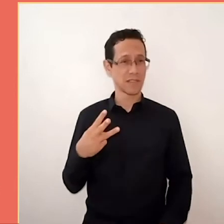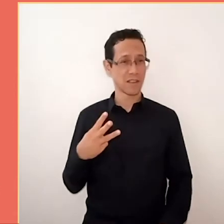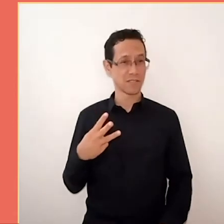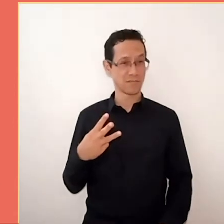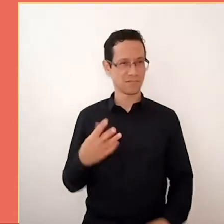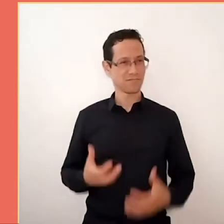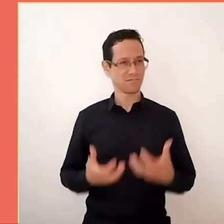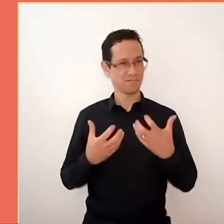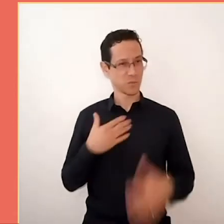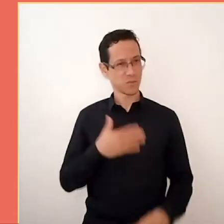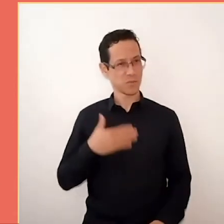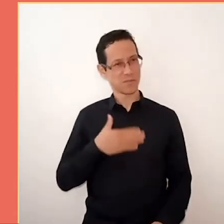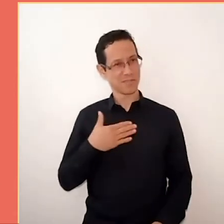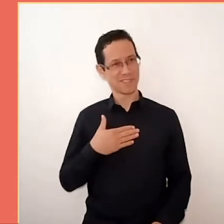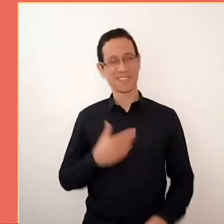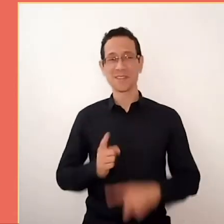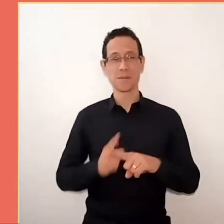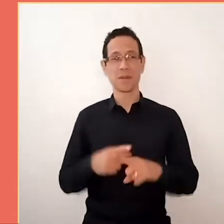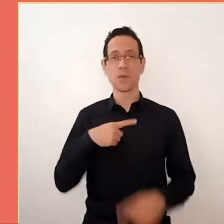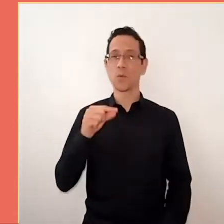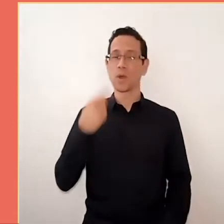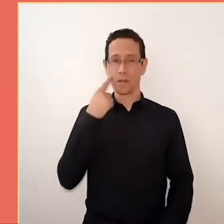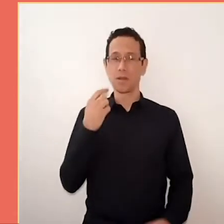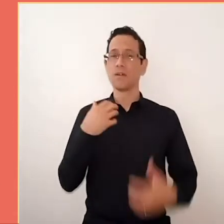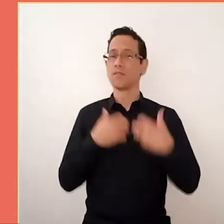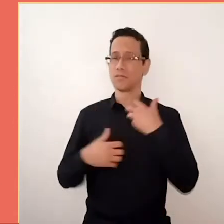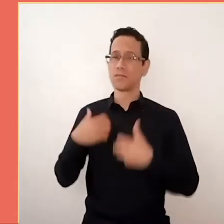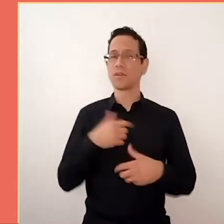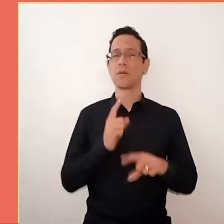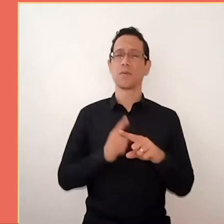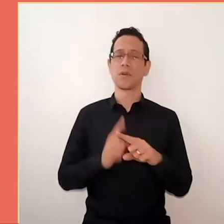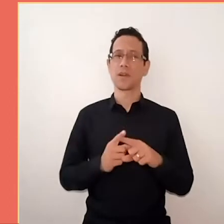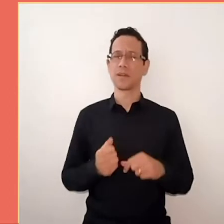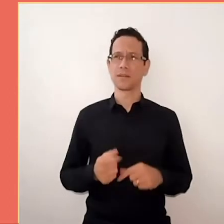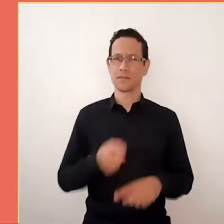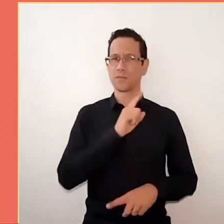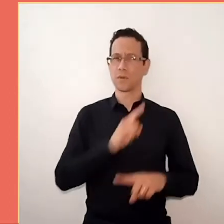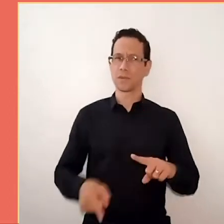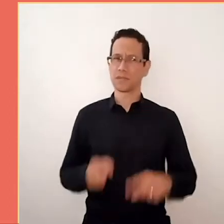E houve momentos em que eu passei muitos aperto. Eu falei: Meu Deus, será que eu não tinha que proibir? Será que esse menino está muito livre?